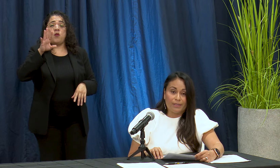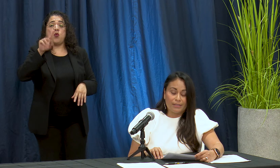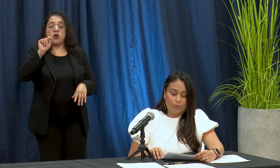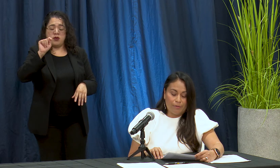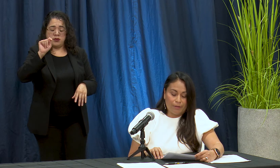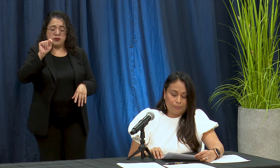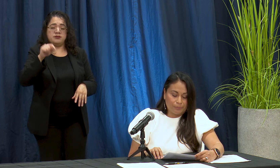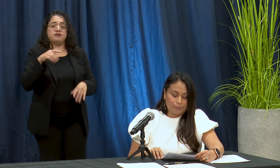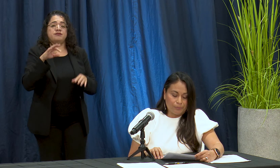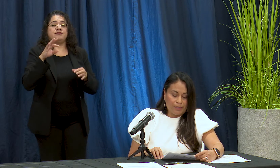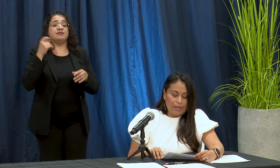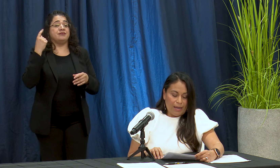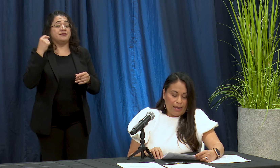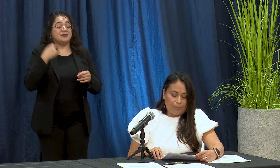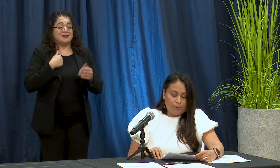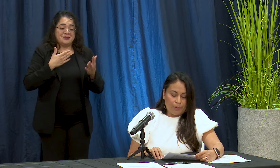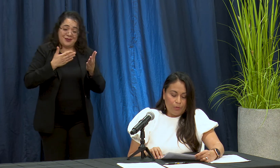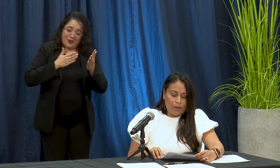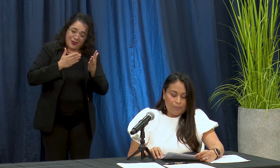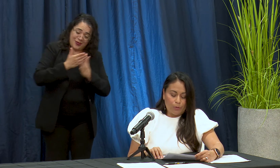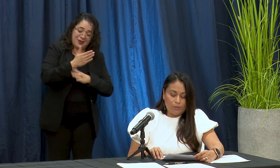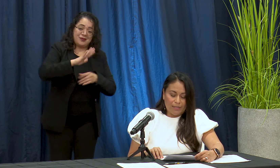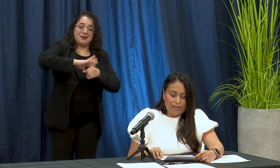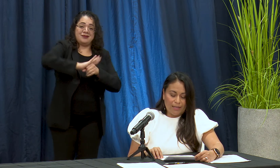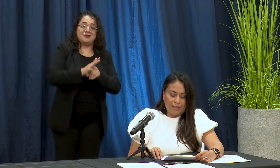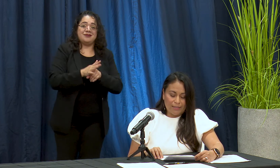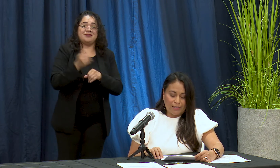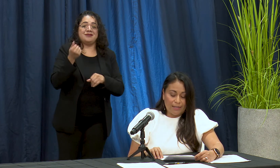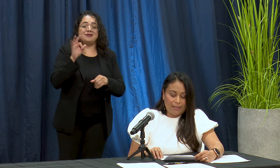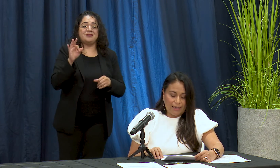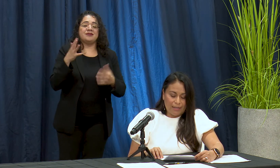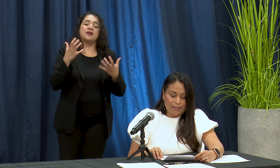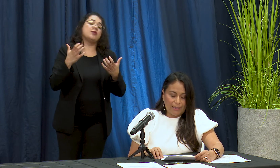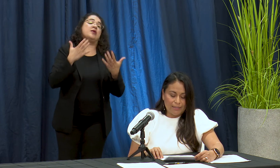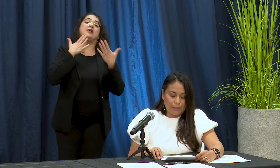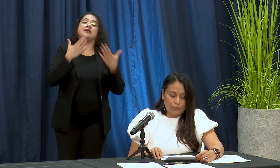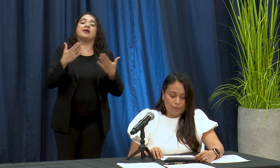da SE mueve en primer lugar me gustaría agradecer al alcalde al centro de